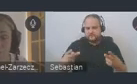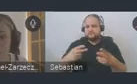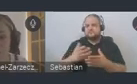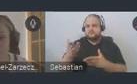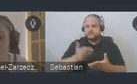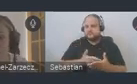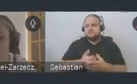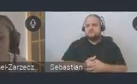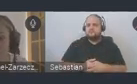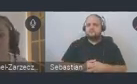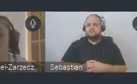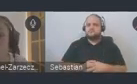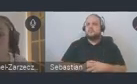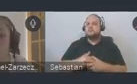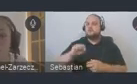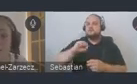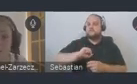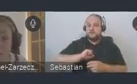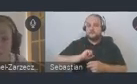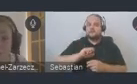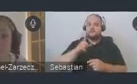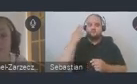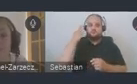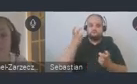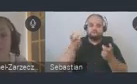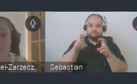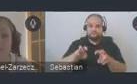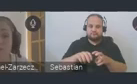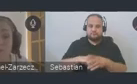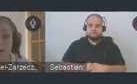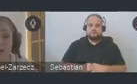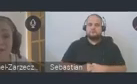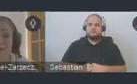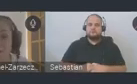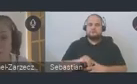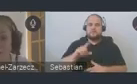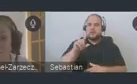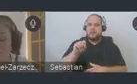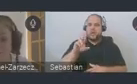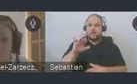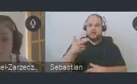Druga rzez, bardzo fajna, też uruchomiona niedawno to jest platforma Learn My Way.